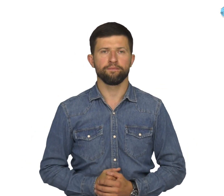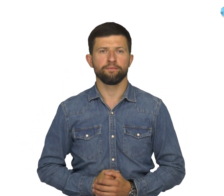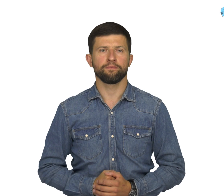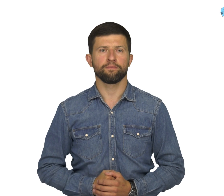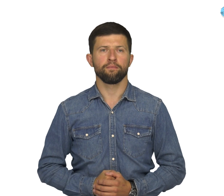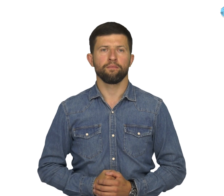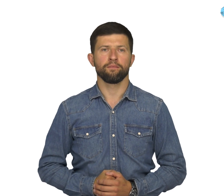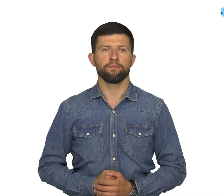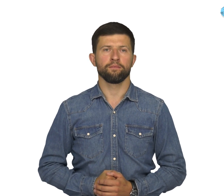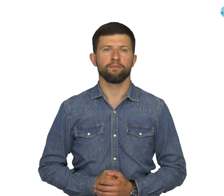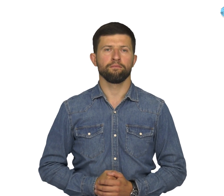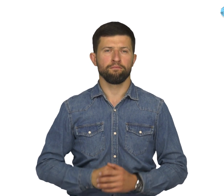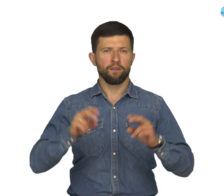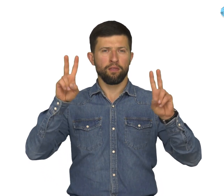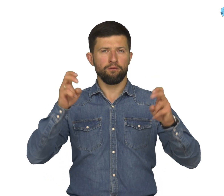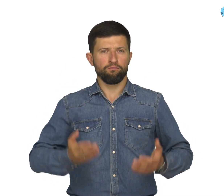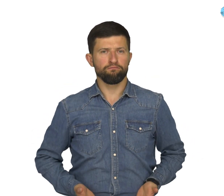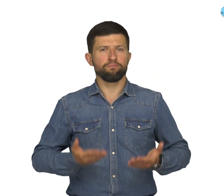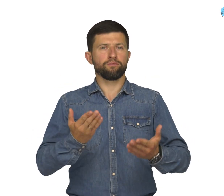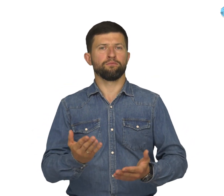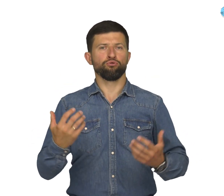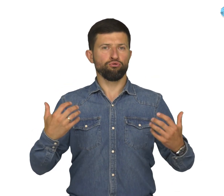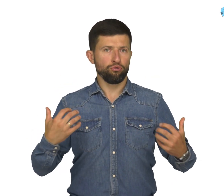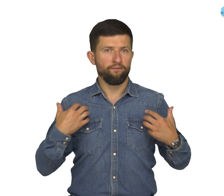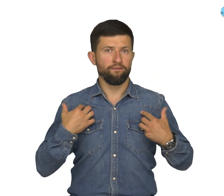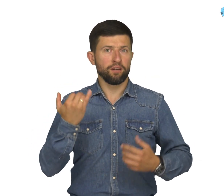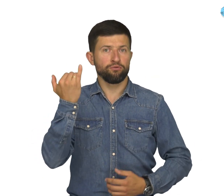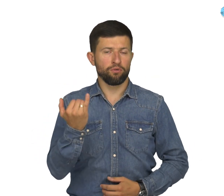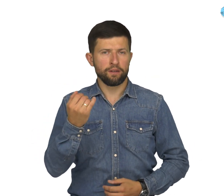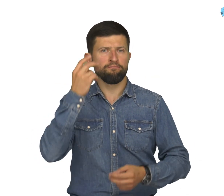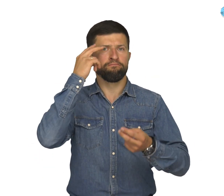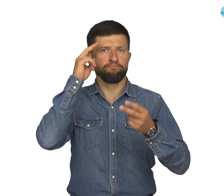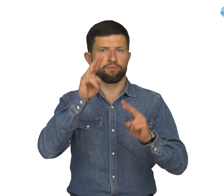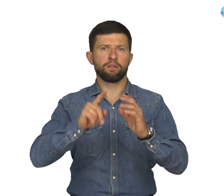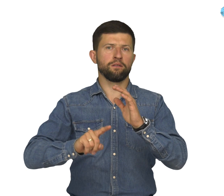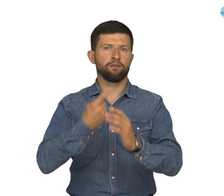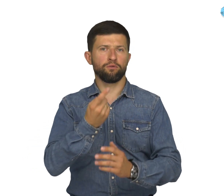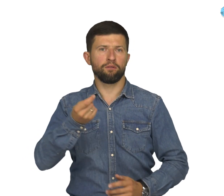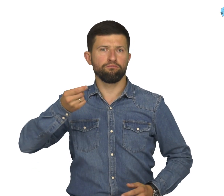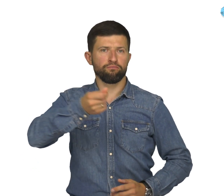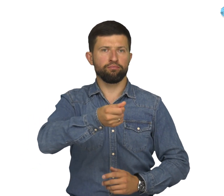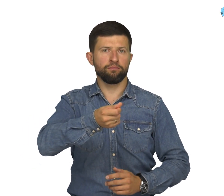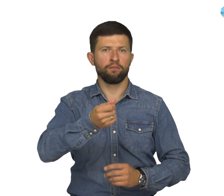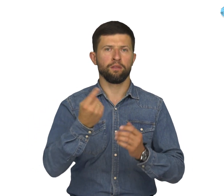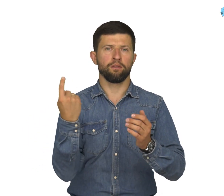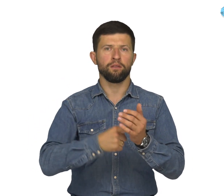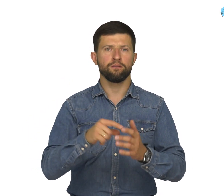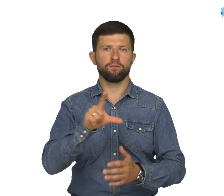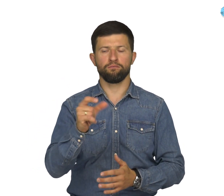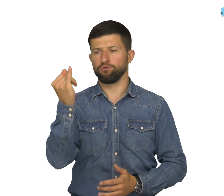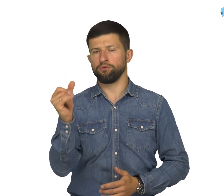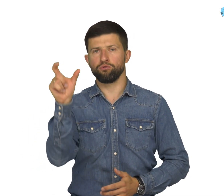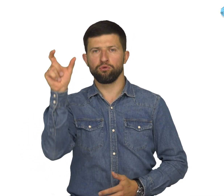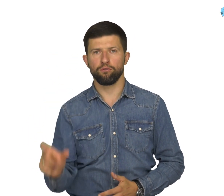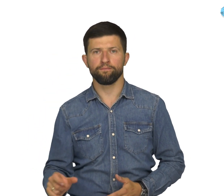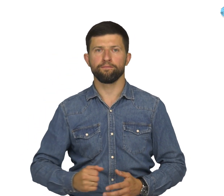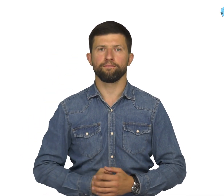Z tytułu urodzenia się żywego dziecka przysługuje jednorazowa zapomoga z tytułu urodzenia się dziecka w wysokości 1000 zł na jedno dziecko.